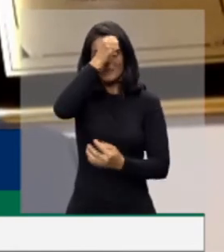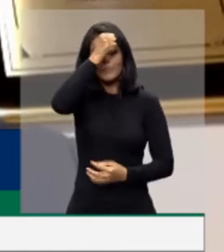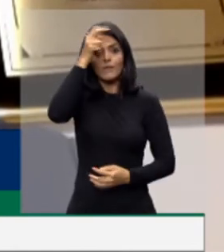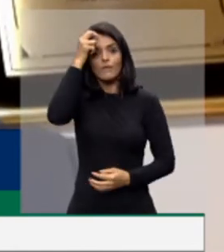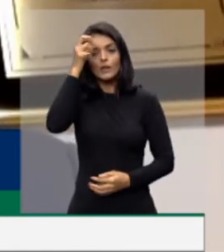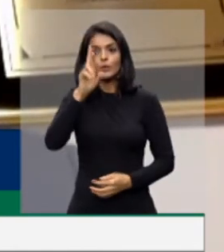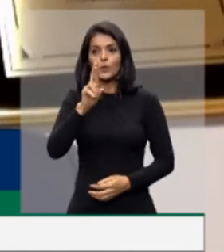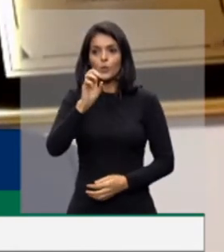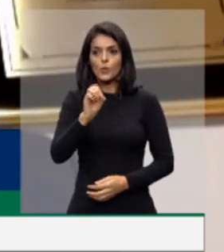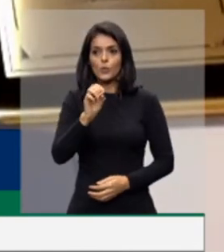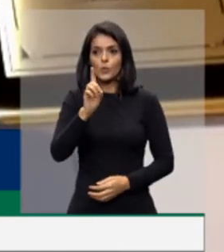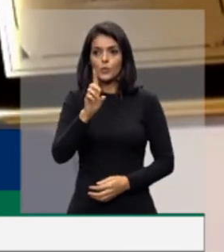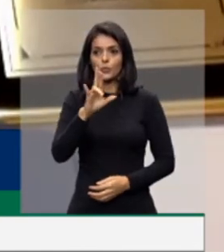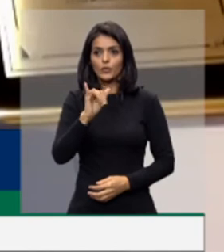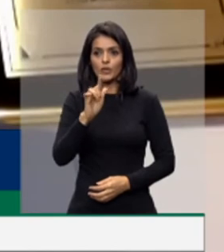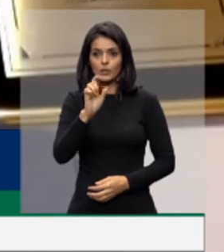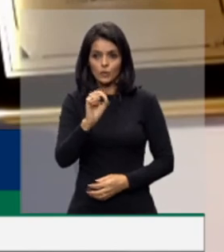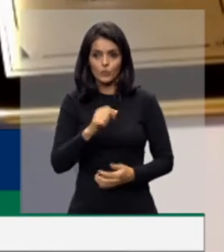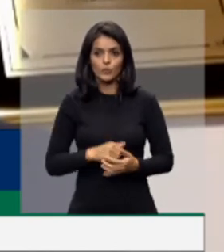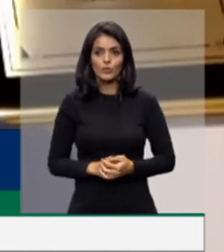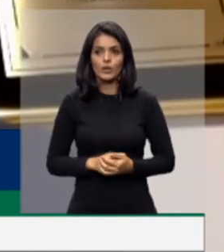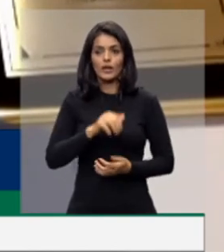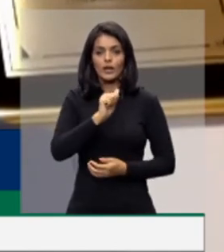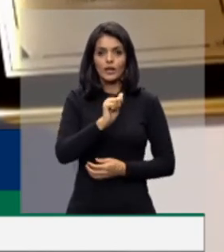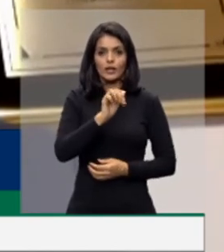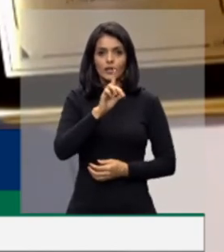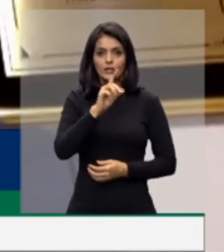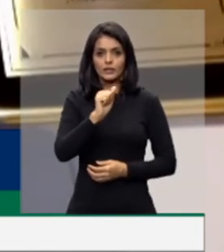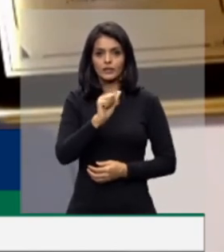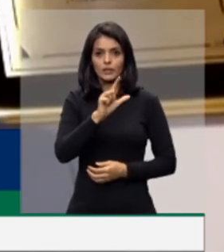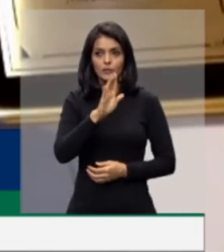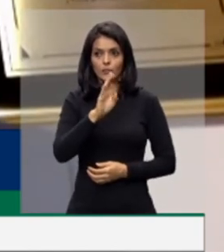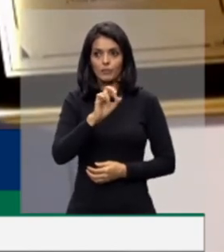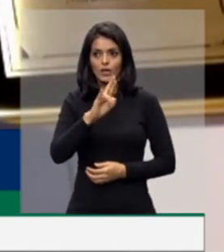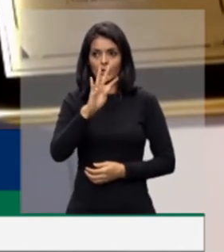POSSIBILIDADE DEIXO AQUI ESSA NOSSA MENSAGEM PARA FAMÍLIA